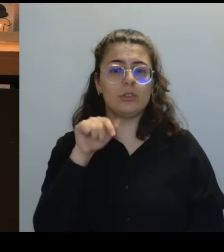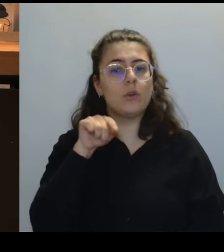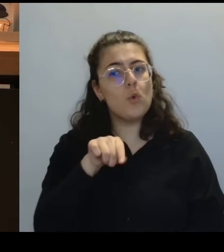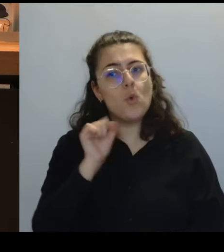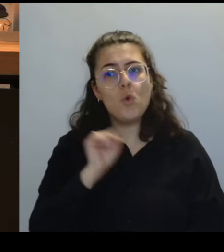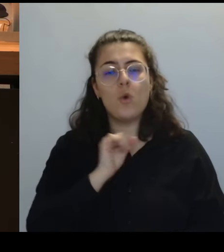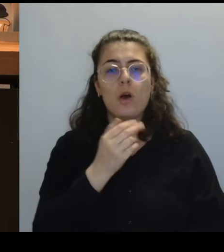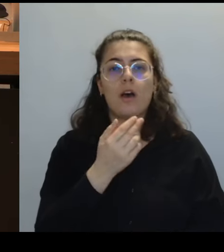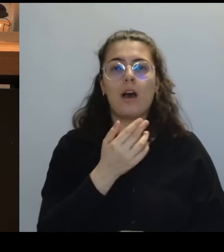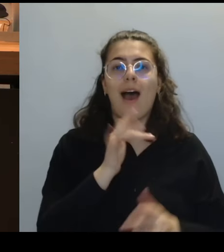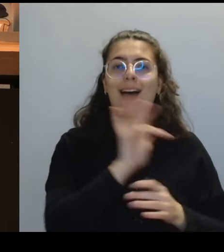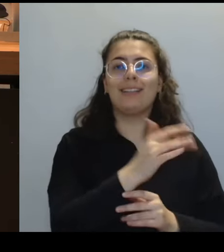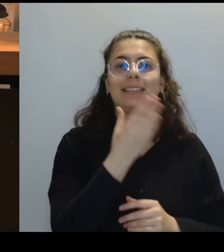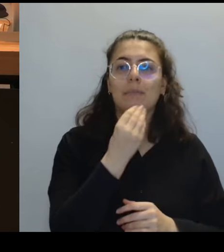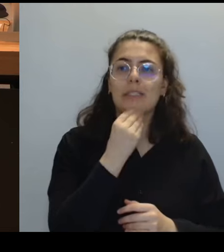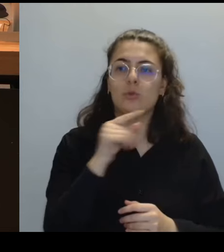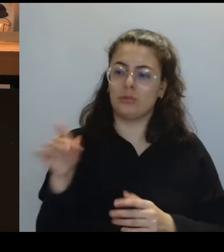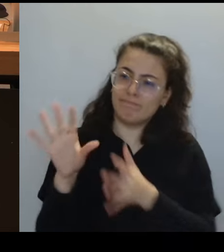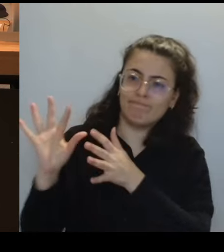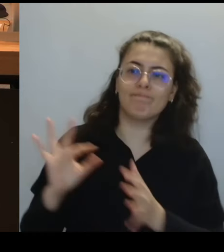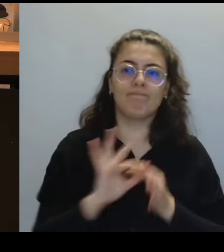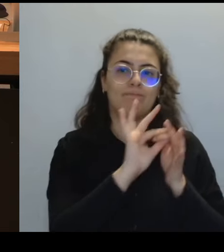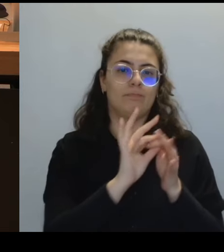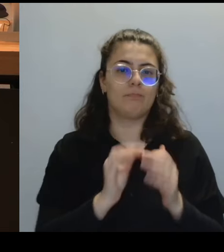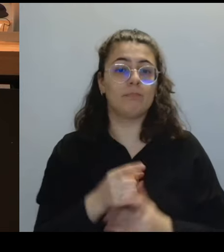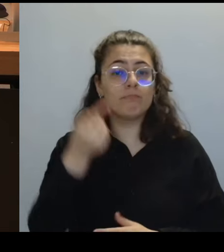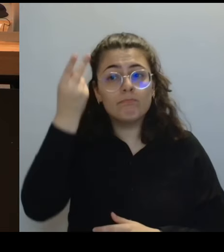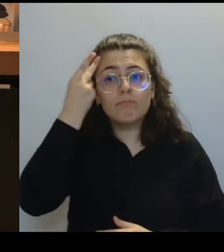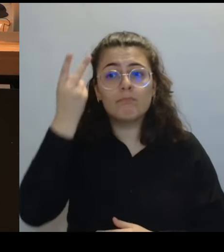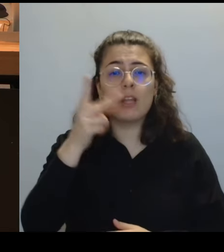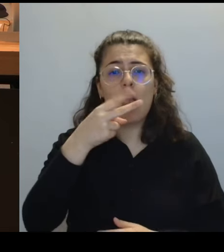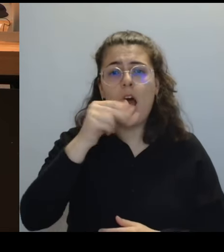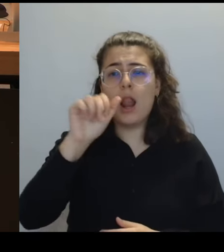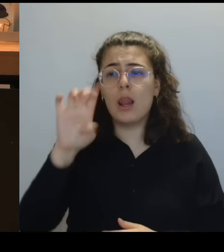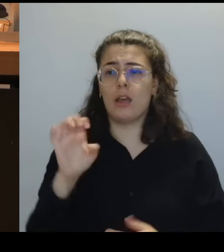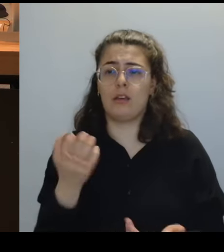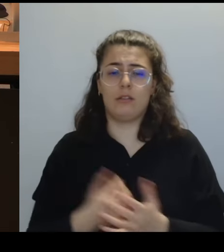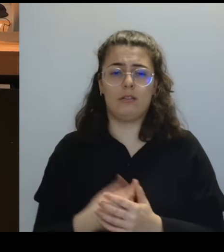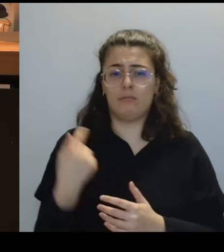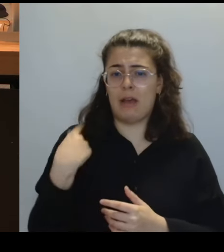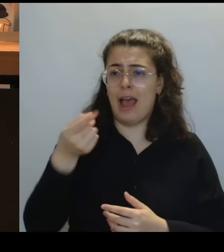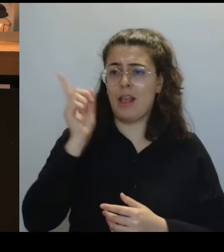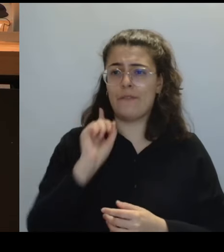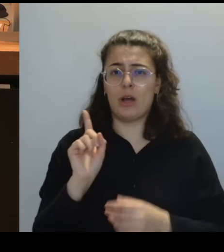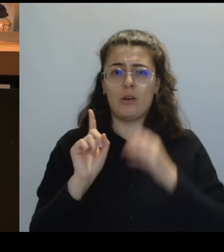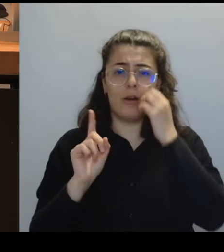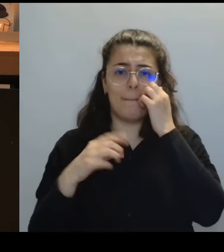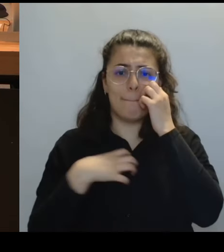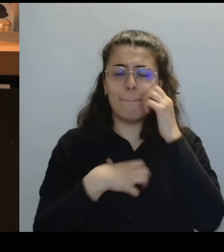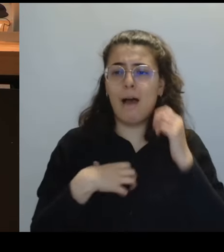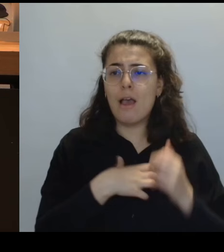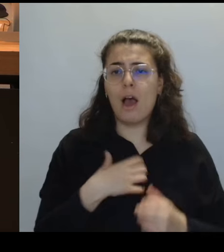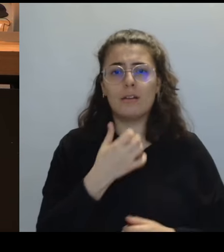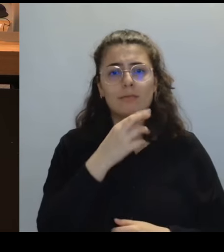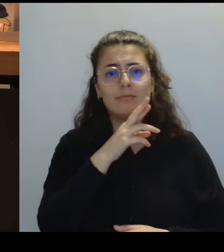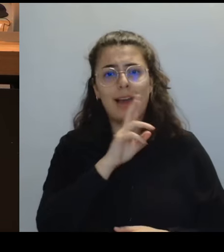den Anschlag von Halle. Erst vor einer Woche wurde ein Rechtsextremer in Bayern wegen eines Brandanschlags auf eine Synagoge